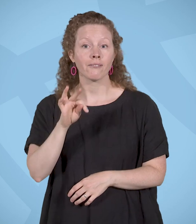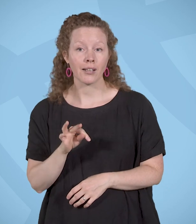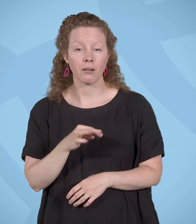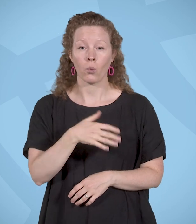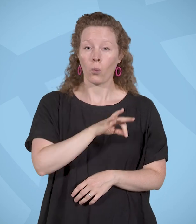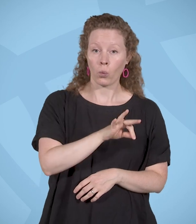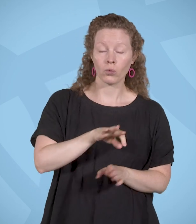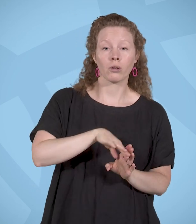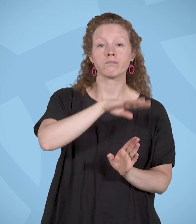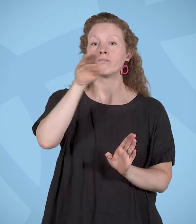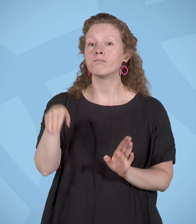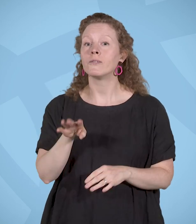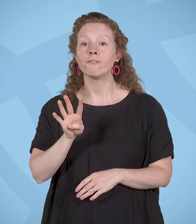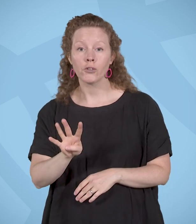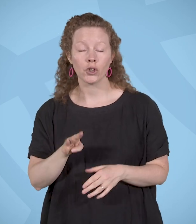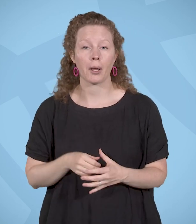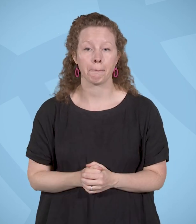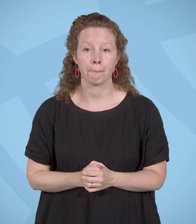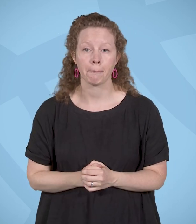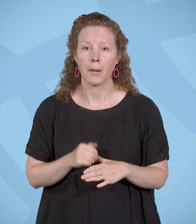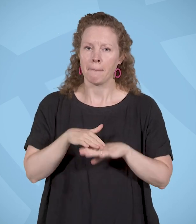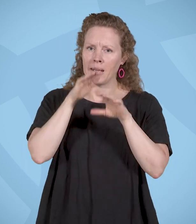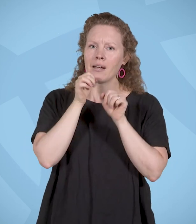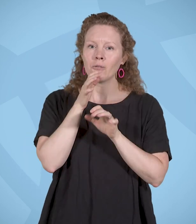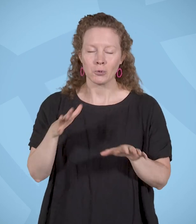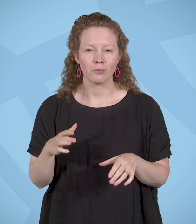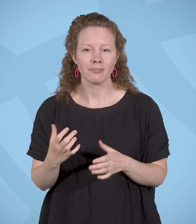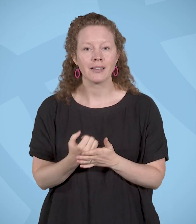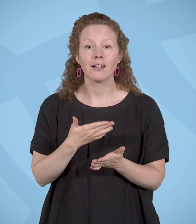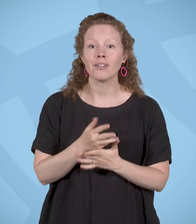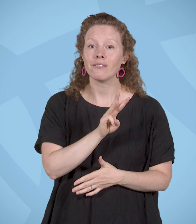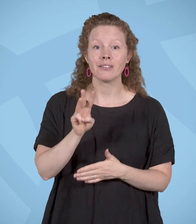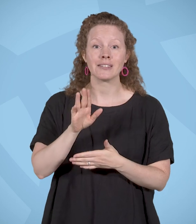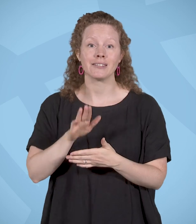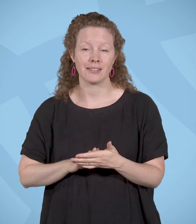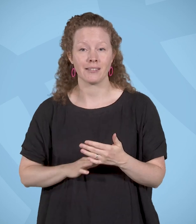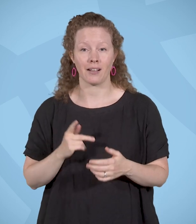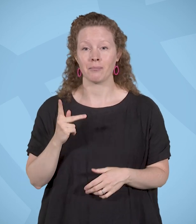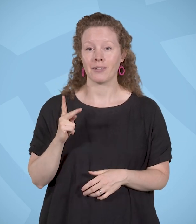och det finns planer på att utvidga tjänsten till texttolkning.